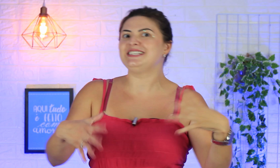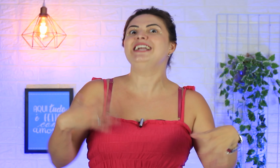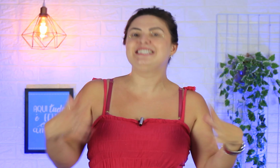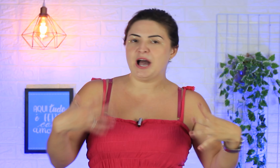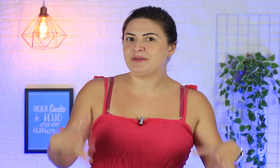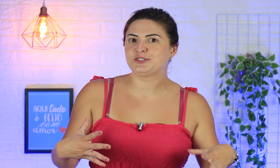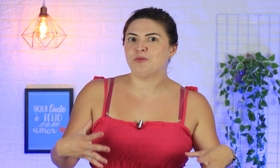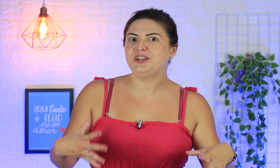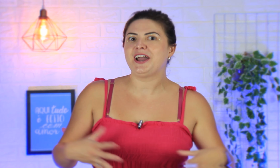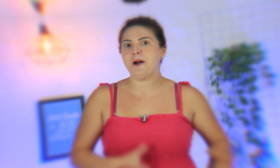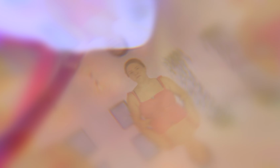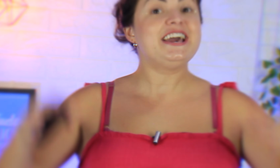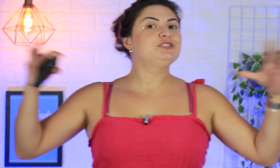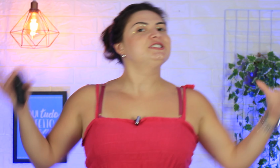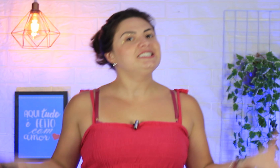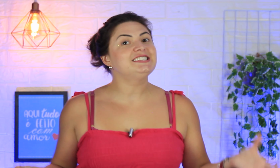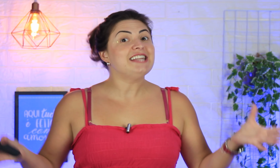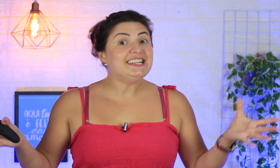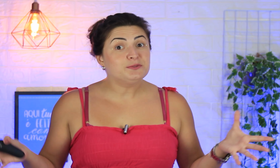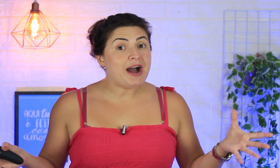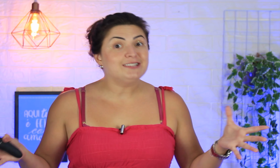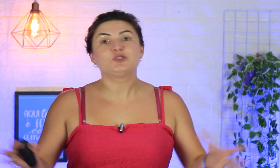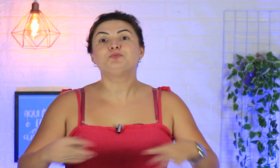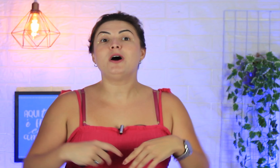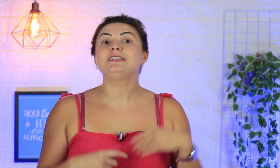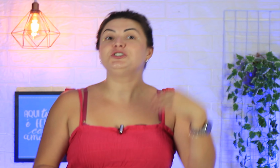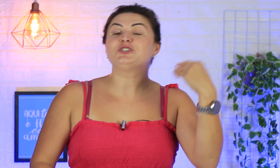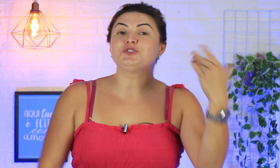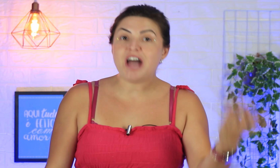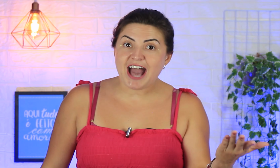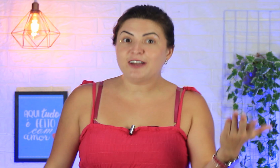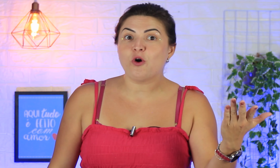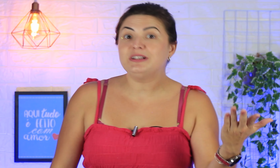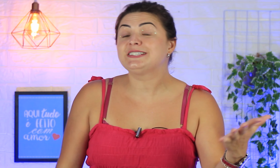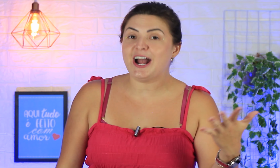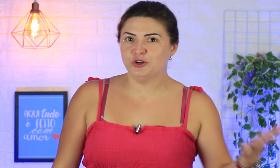sinalizar para se comunicar libretos esses sinais básicos podem te ajudar a começar no